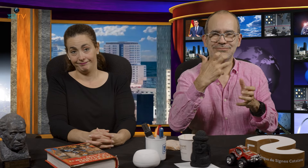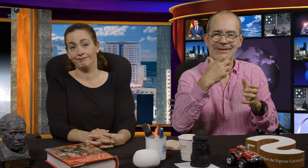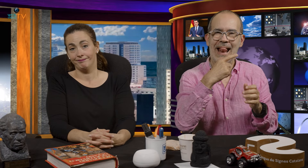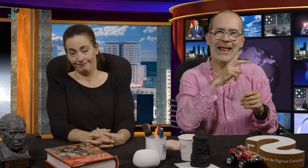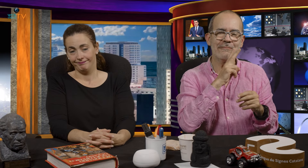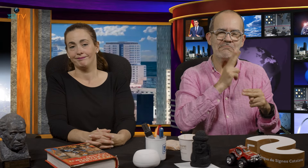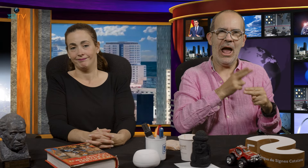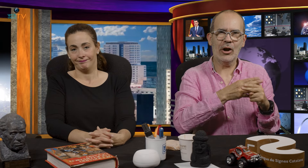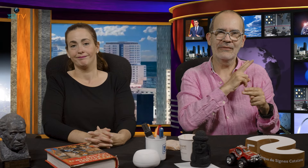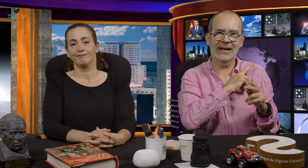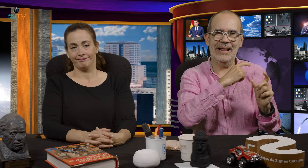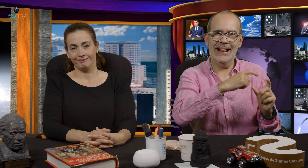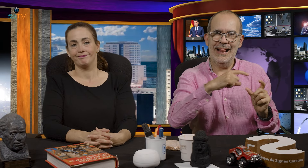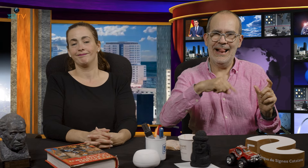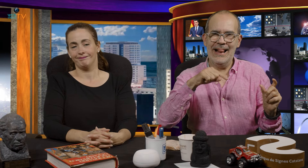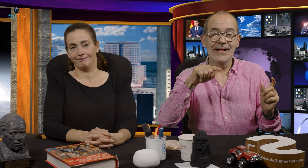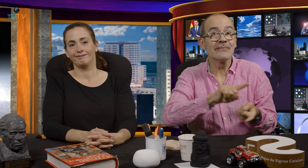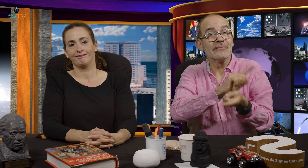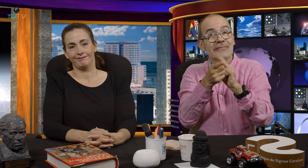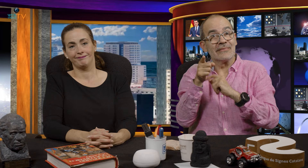se ven distintas zonas verdes y marrones. En cambio,